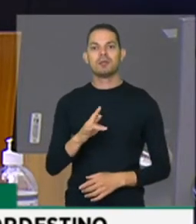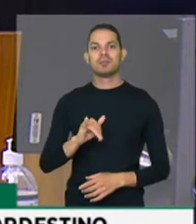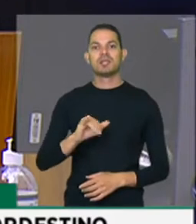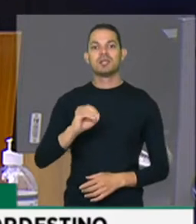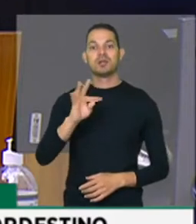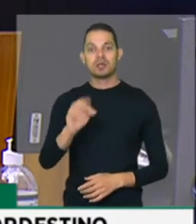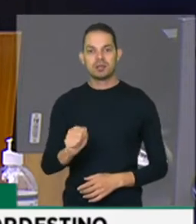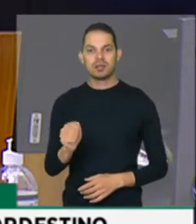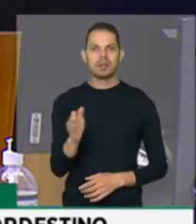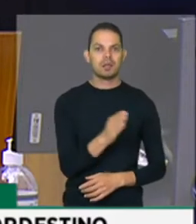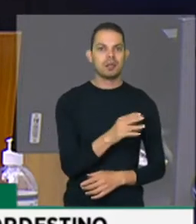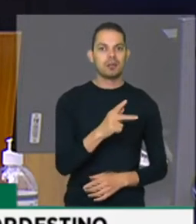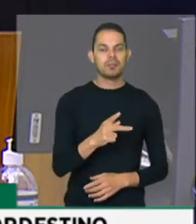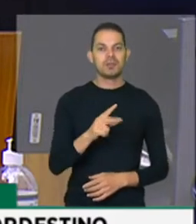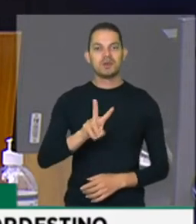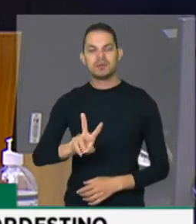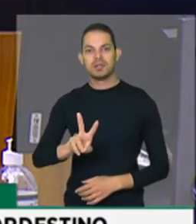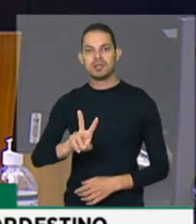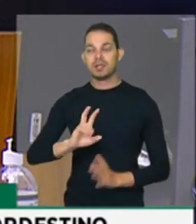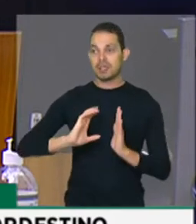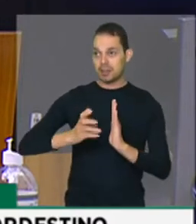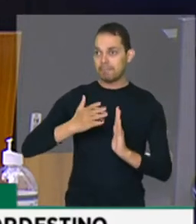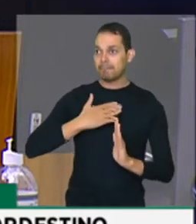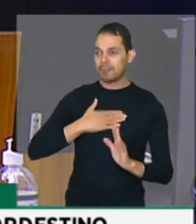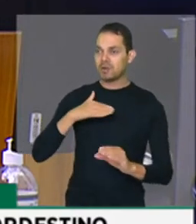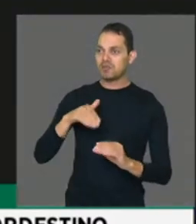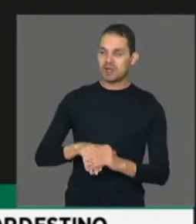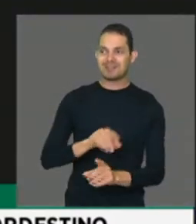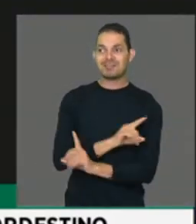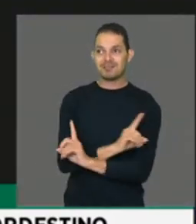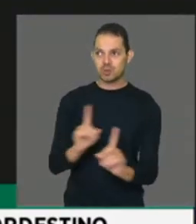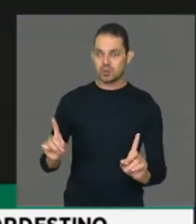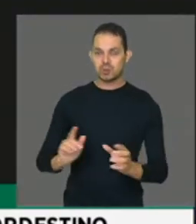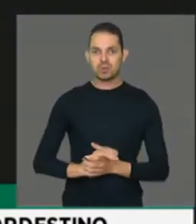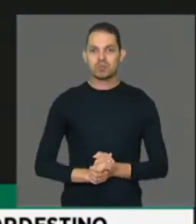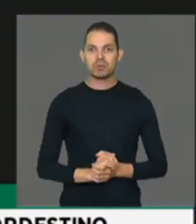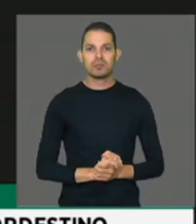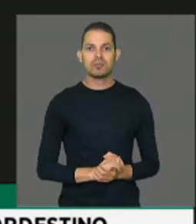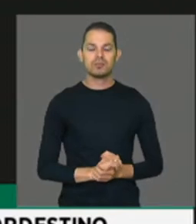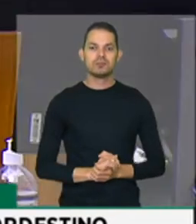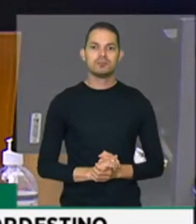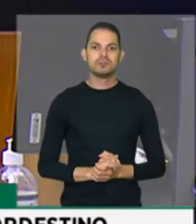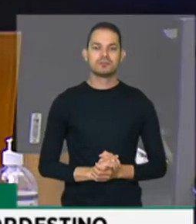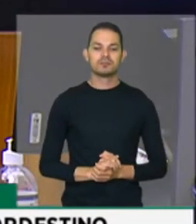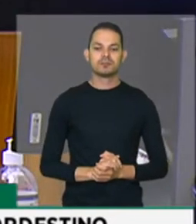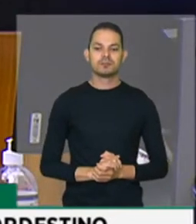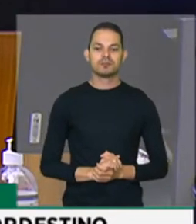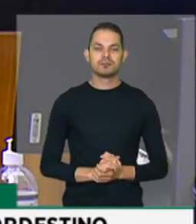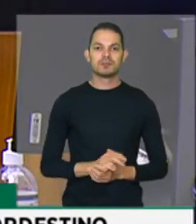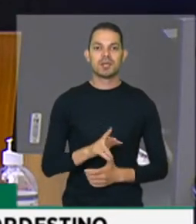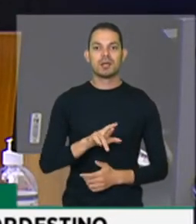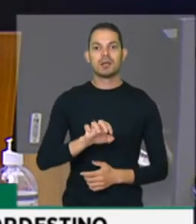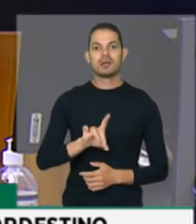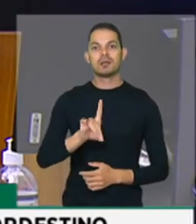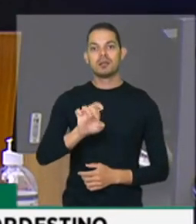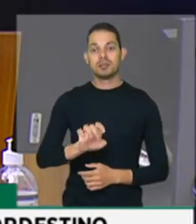A FAVOR DA RETIRADA DE PAUTA. PATRIOTA, PV ? [DEPUTADO]: O PV , PRESIDENTE, ORIENTA O VOTO